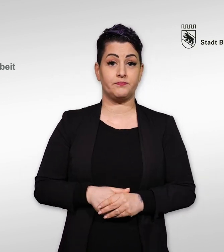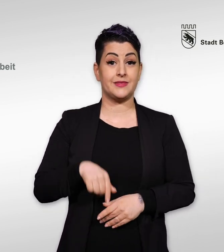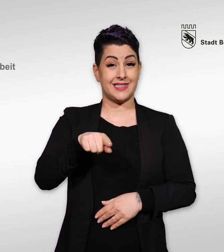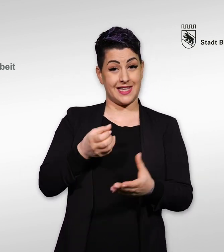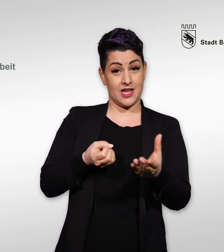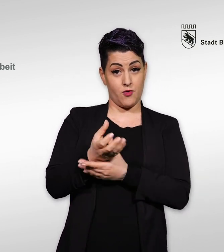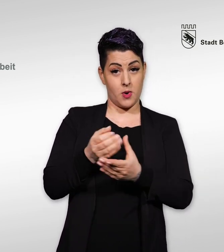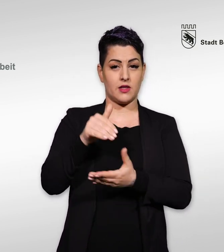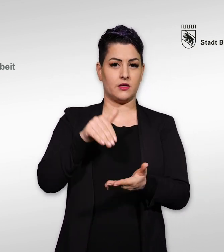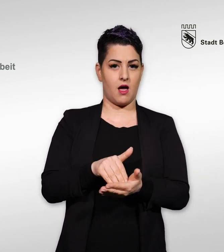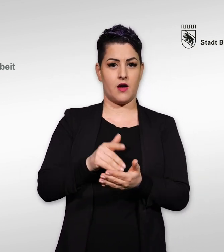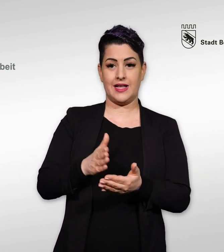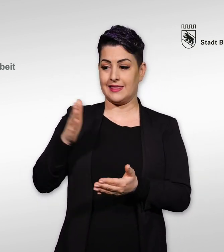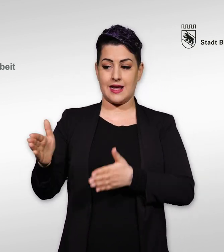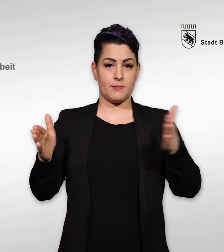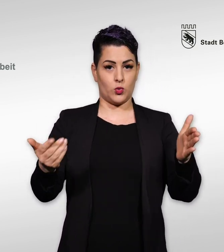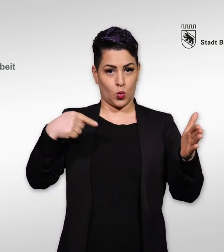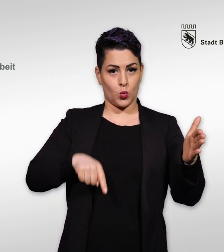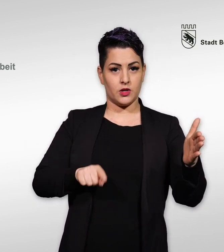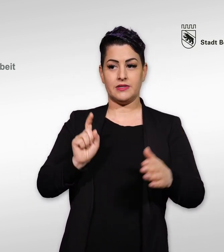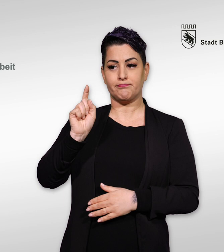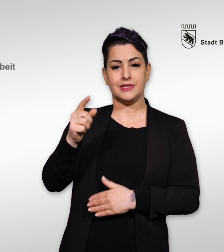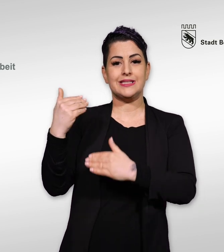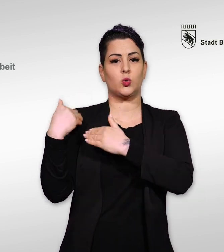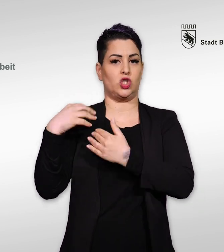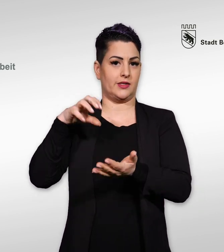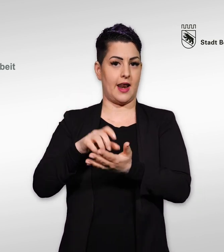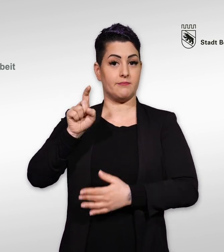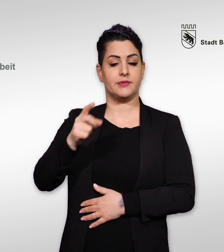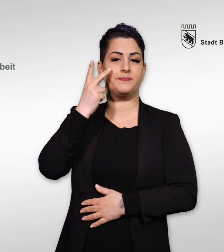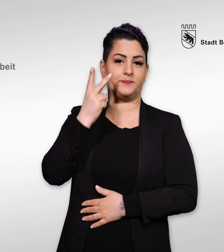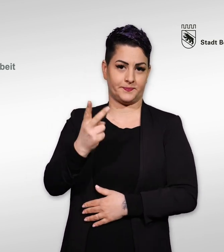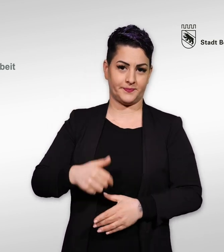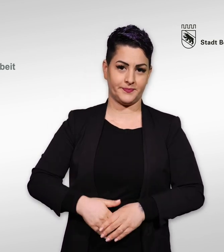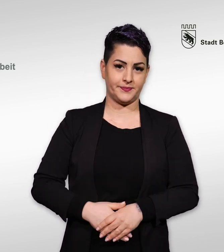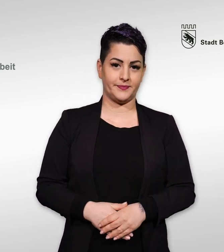Sie finden diese Informationen in der Box «Zuständige Stelle» neben oder unter diesen Videos.